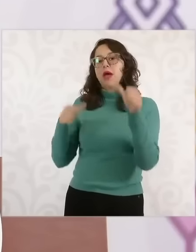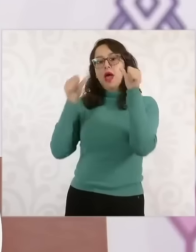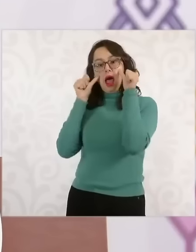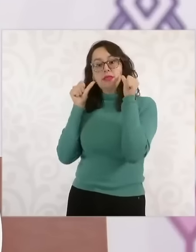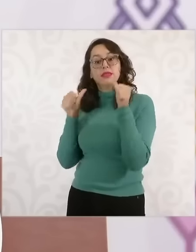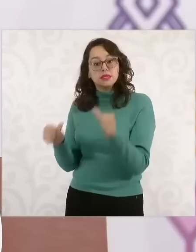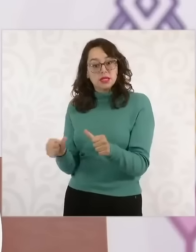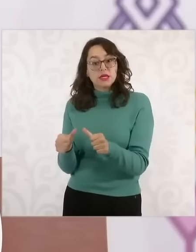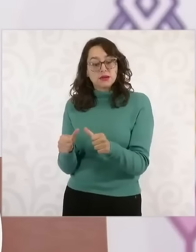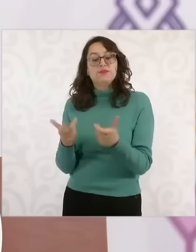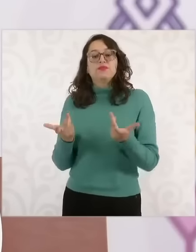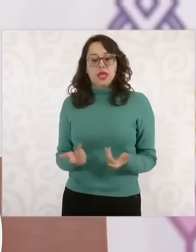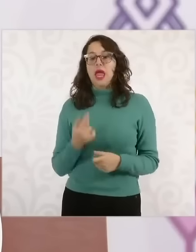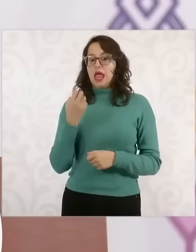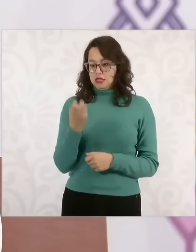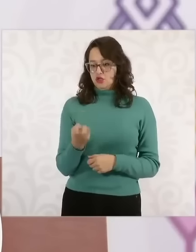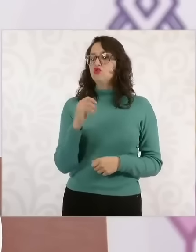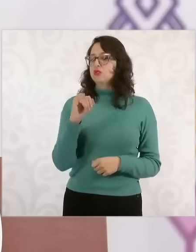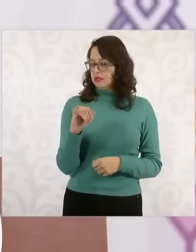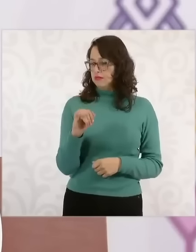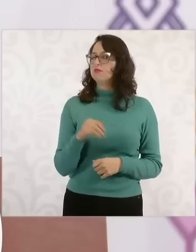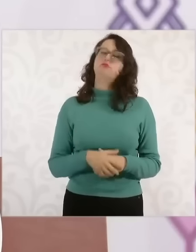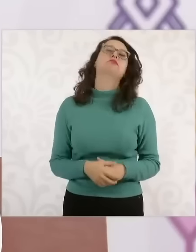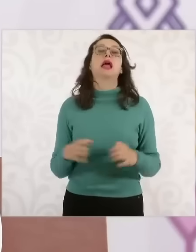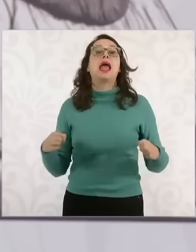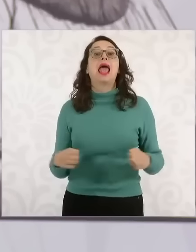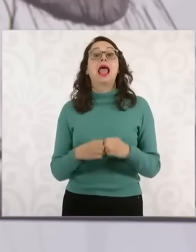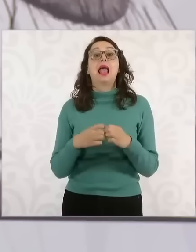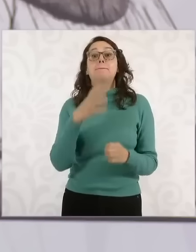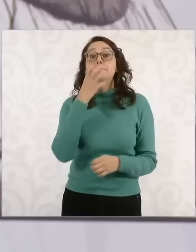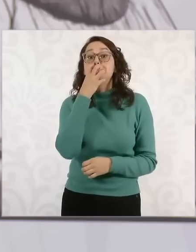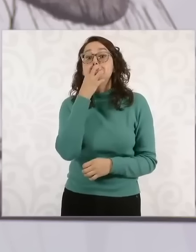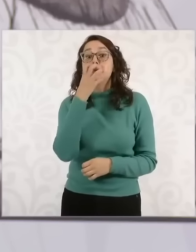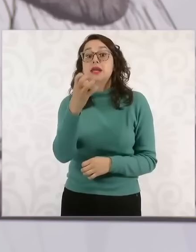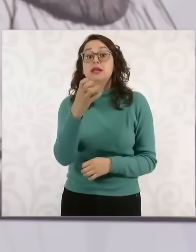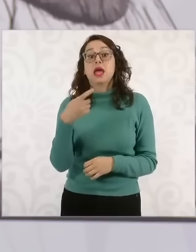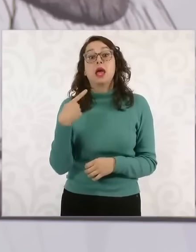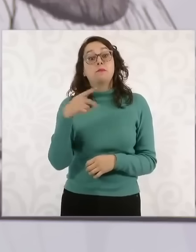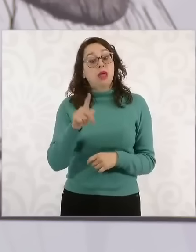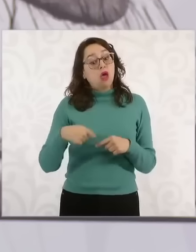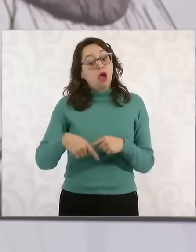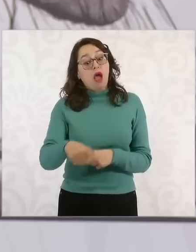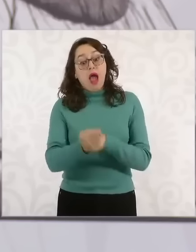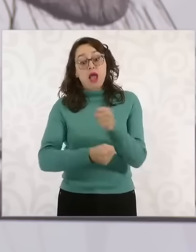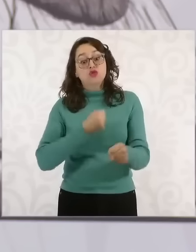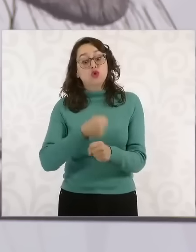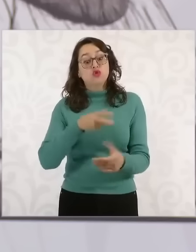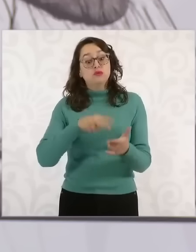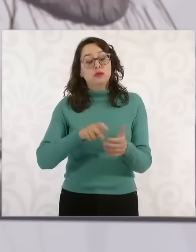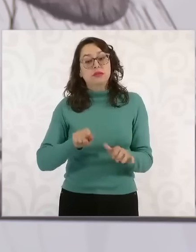ya hay servicios de urgencia que se atiendan, pero este año sigue siendo cada quien en su entidad.